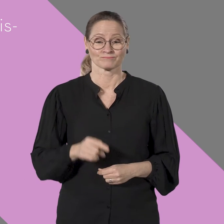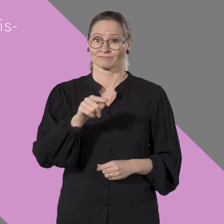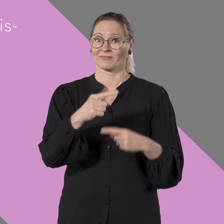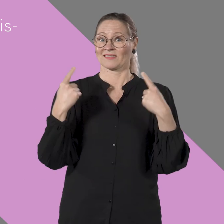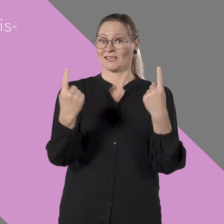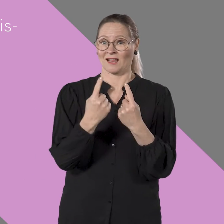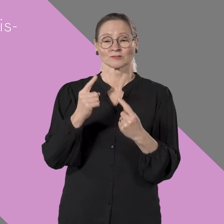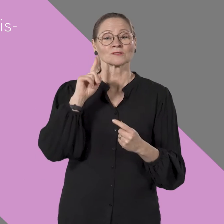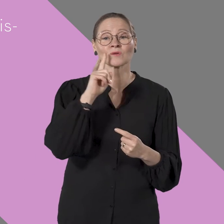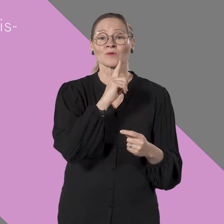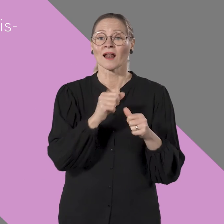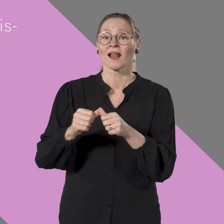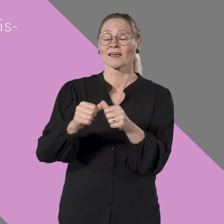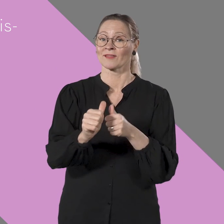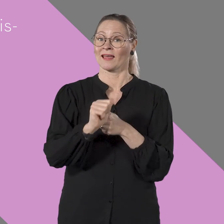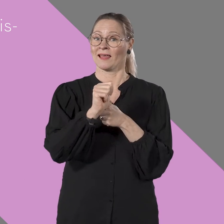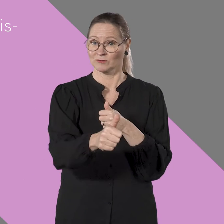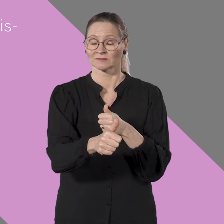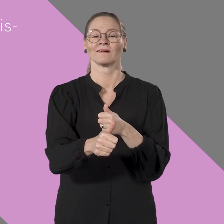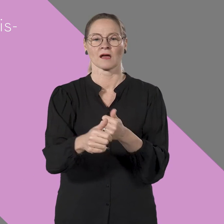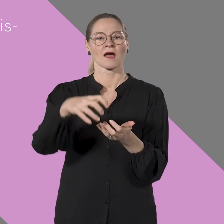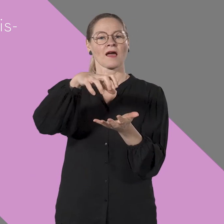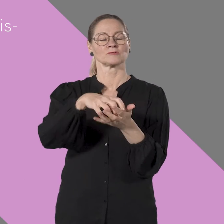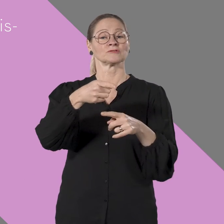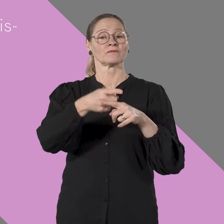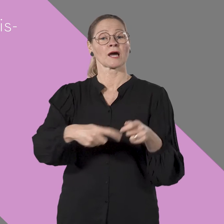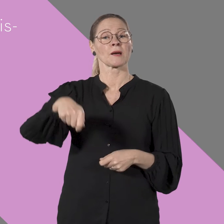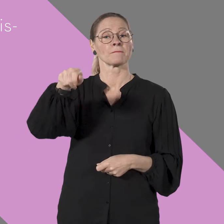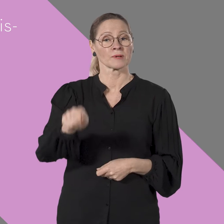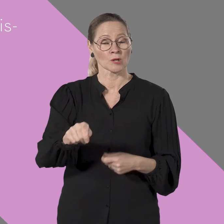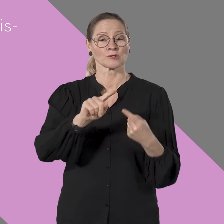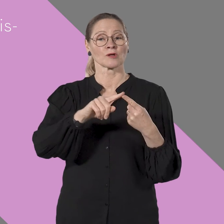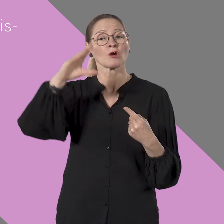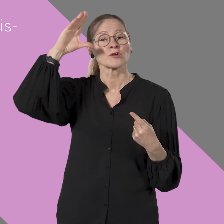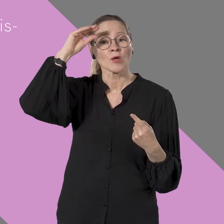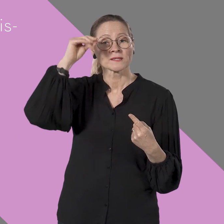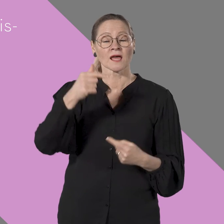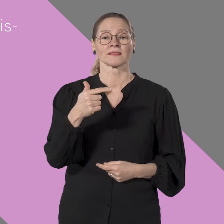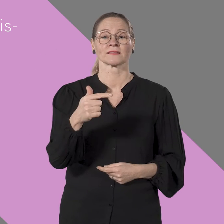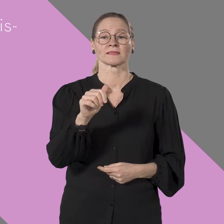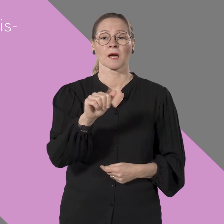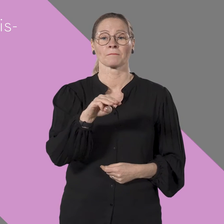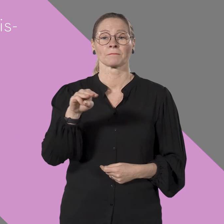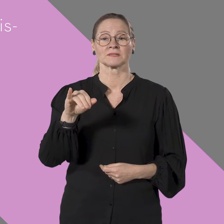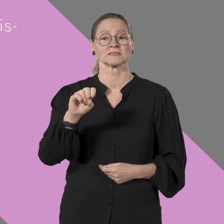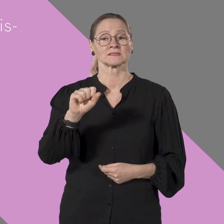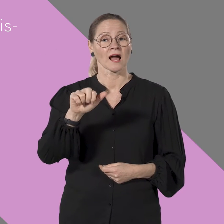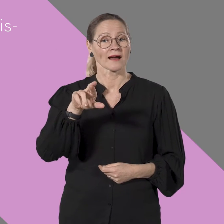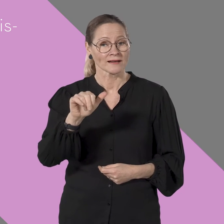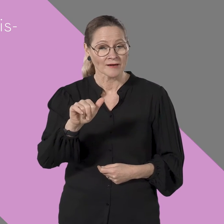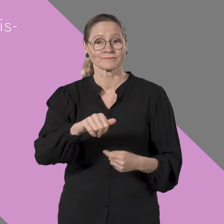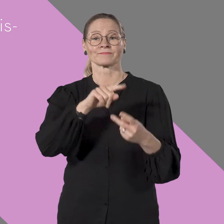Kuurojen Liittoa edustivat hallituksen varapuheenjohtaja Ronja Tammisara, -